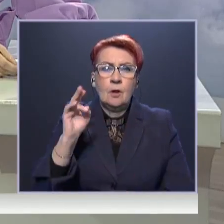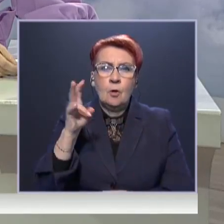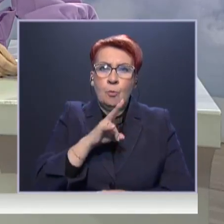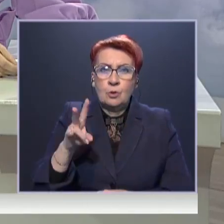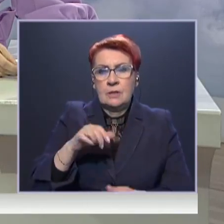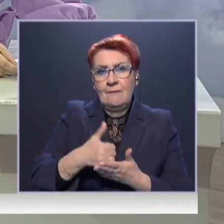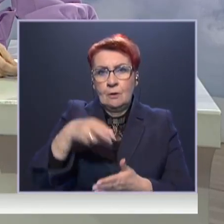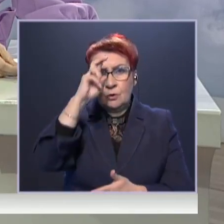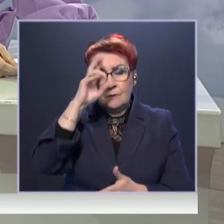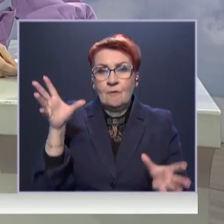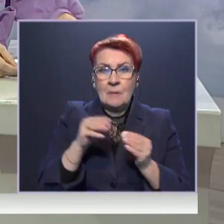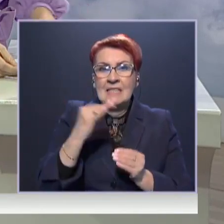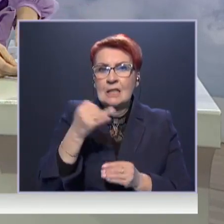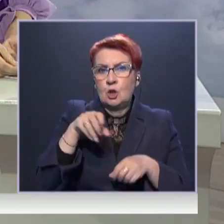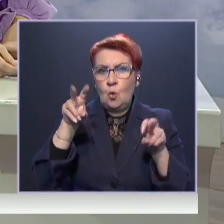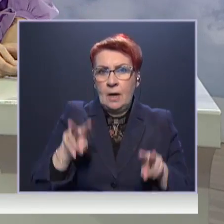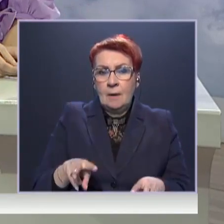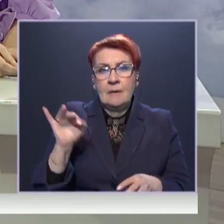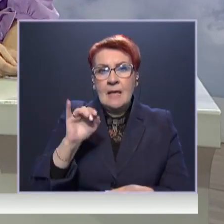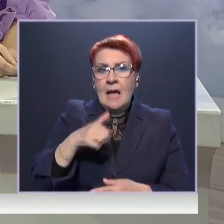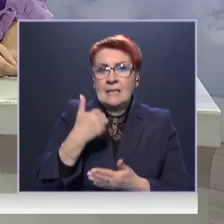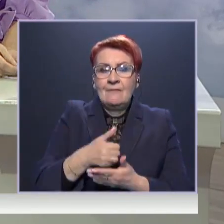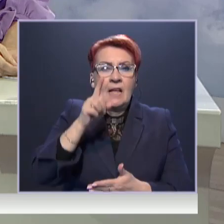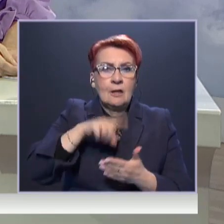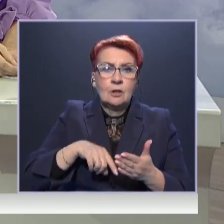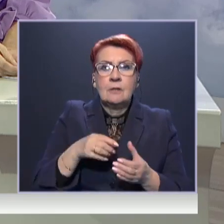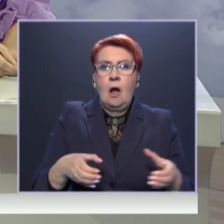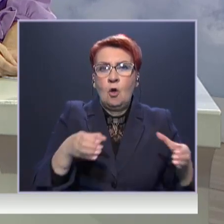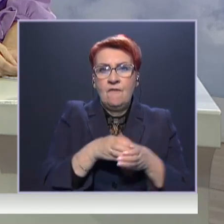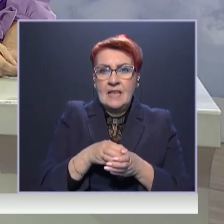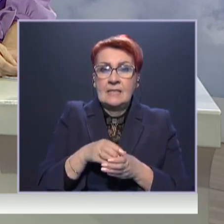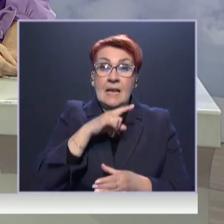встречи с историками и представителями основных религиозных конфессий России отметил важность